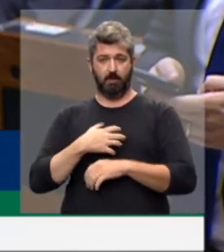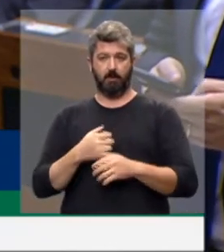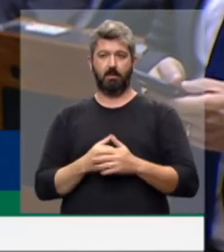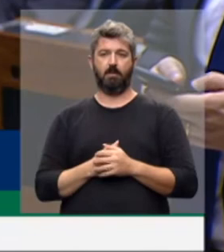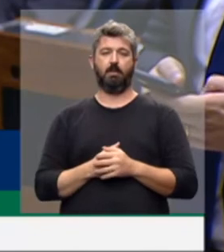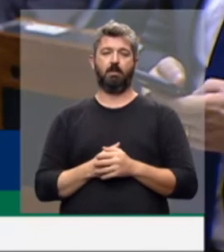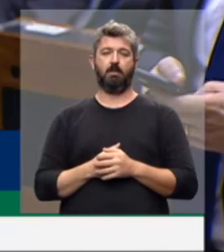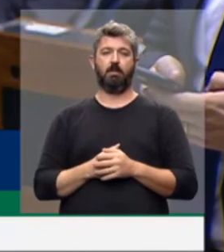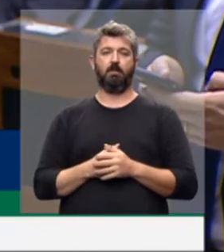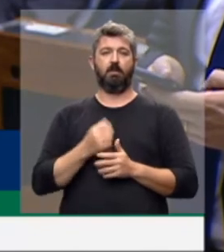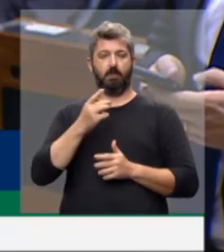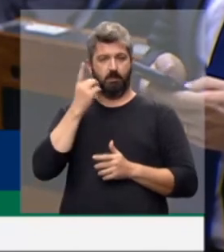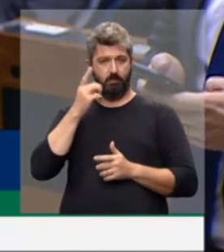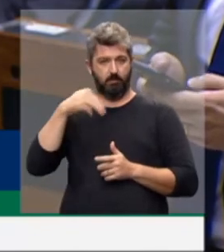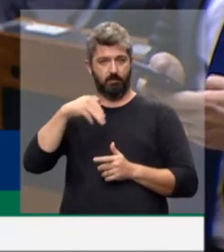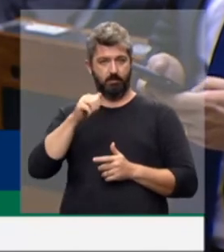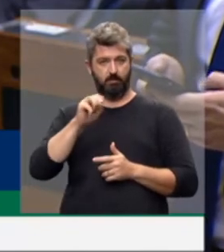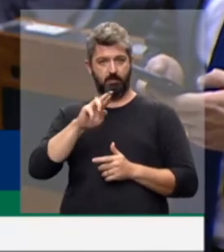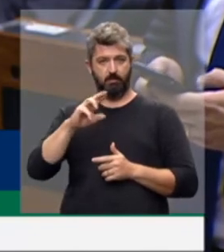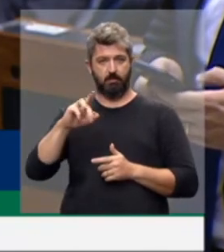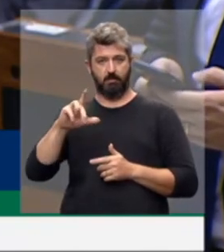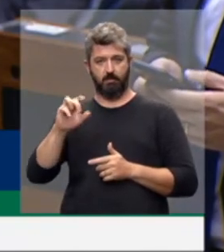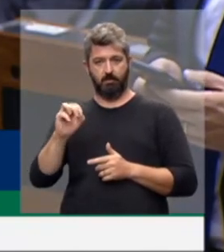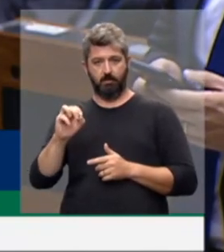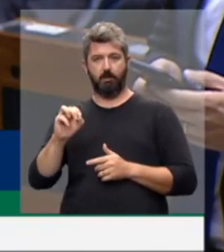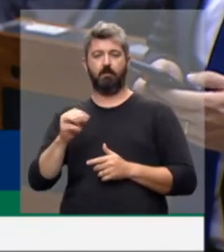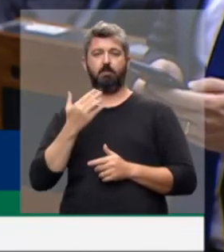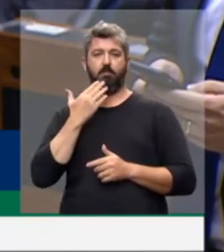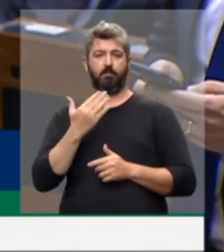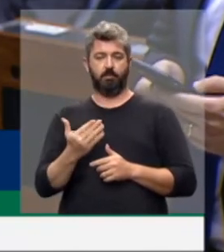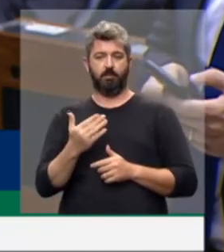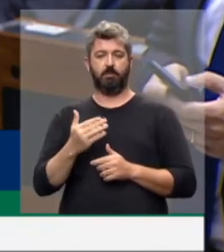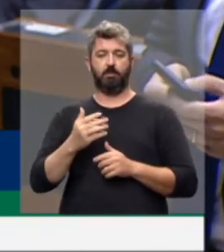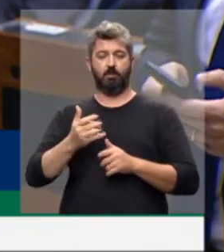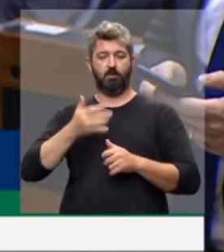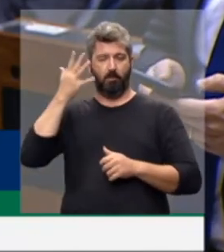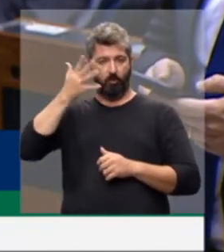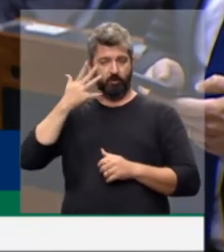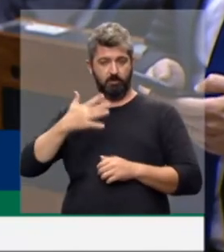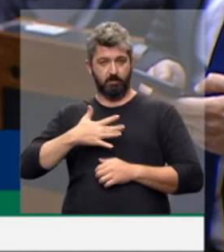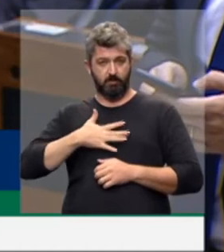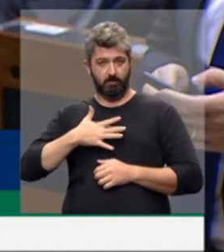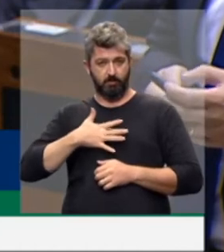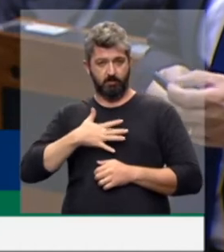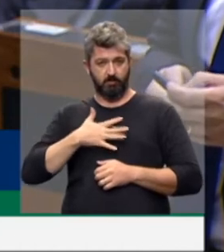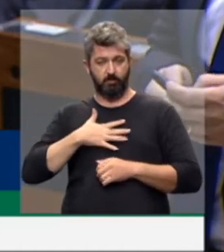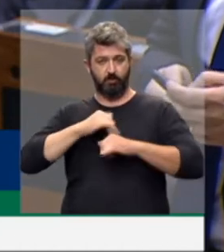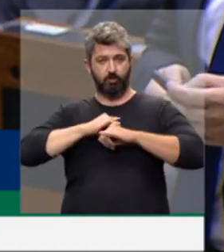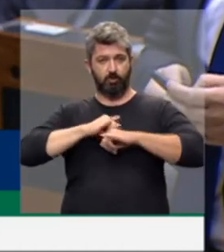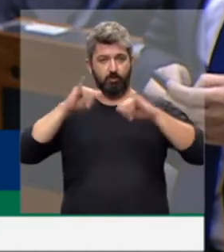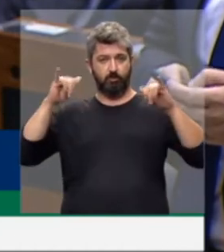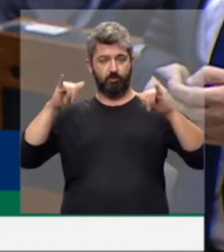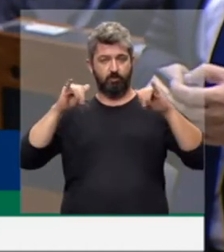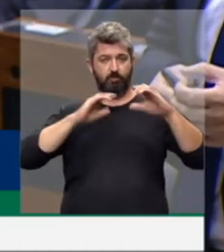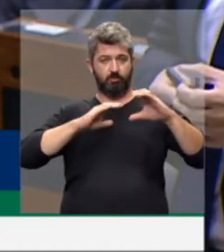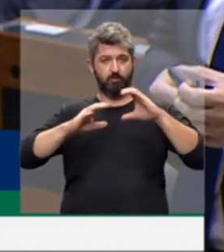ACONTEÇAM COM MAIS AINDA DESENVOLVIMENTO POR TODO NOSSO ESTADO DA BAHIA. PRESIDENTE